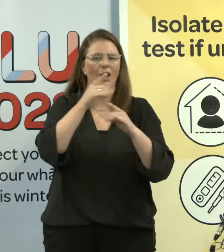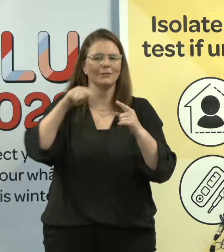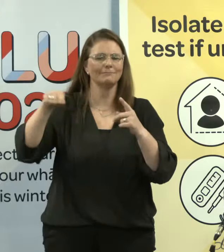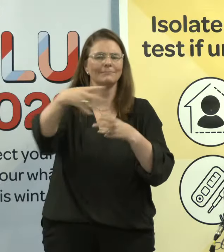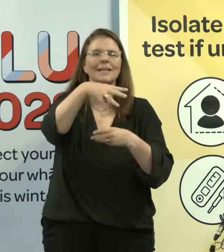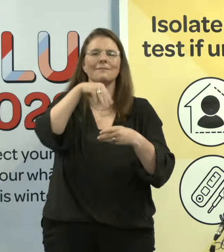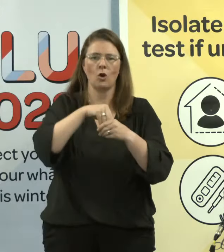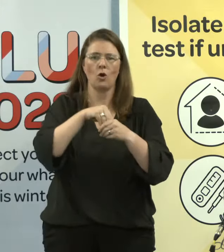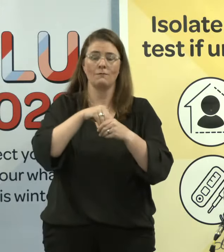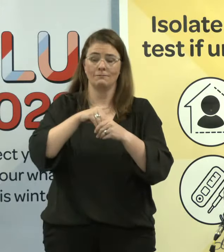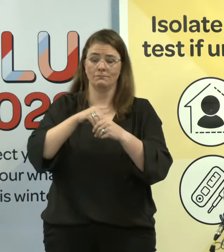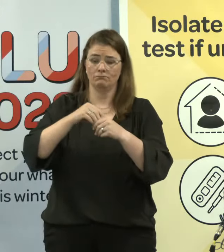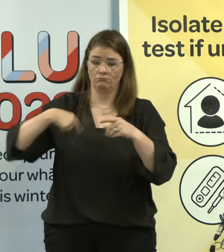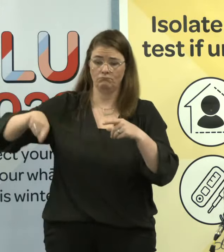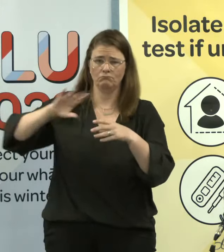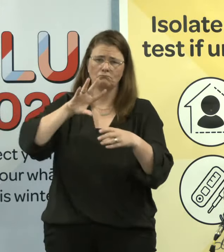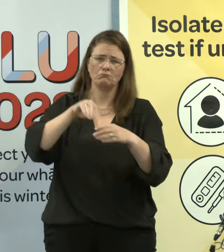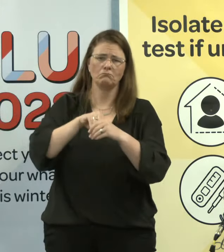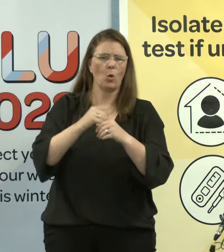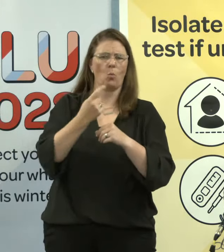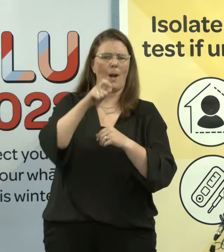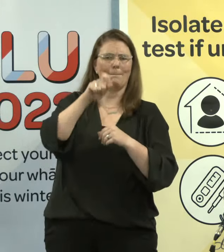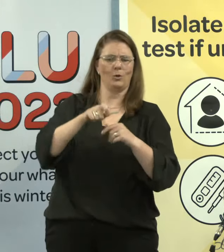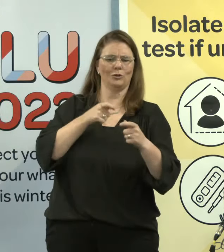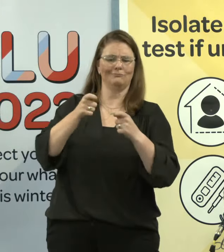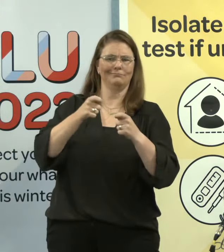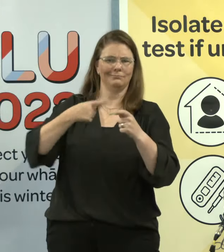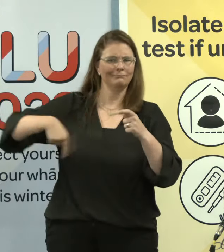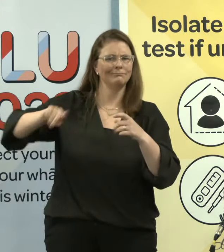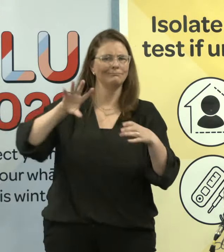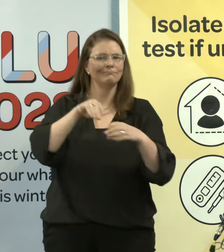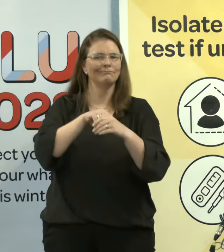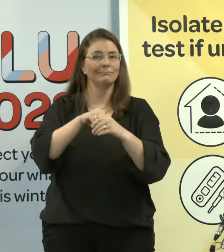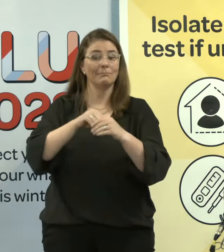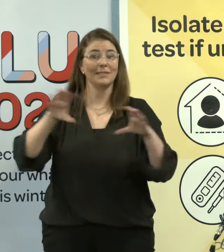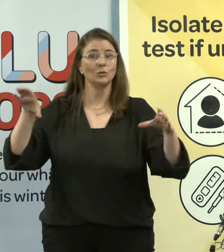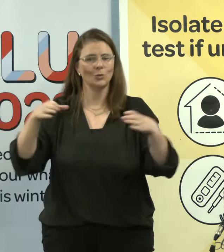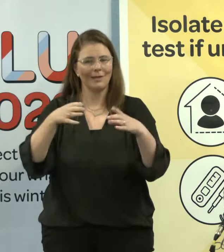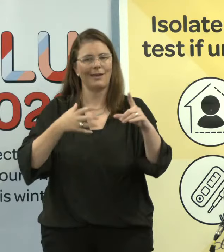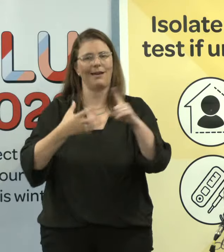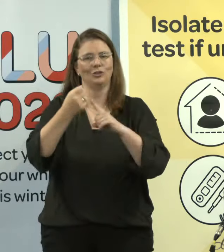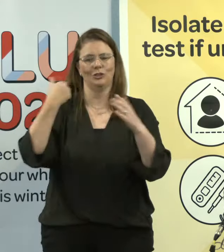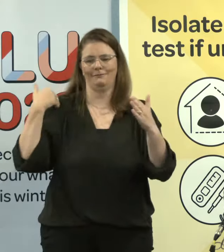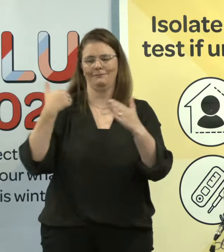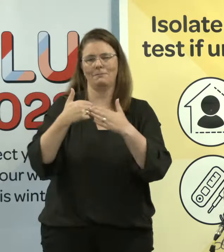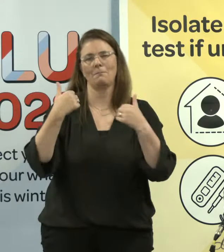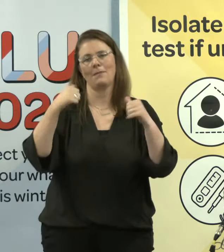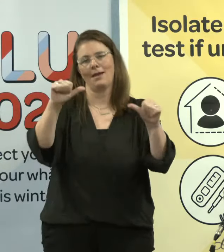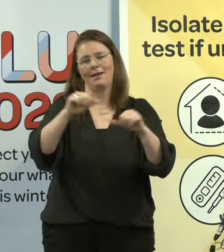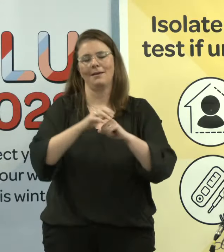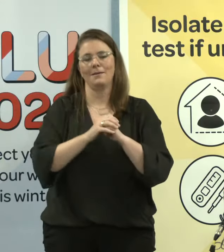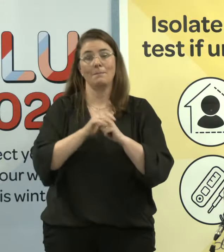te urupare COVID-19 maha whakahaere i roto i te rängai